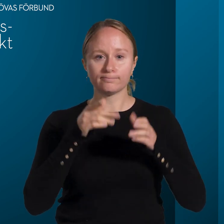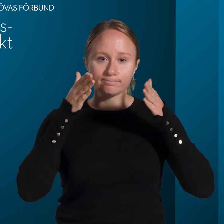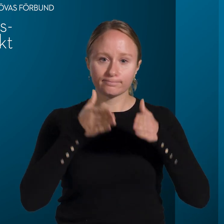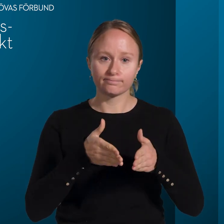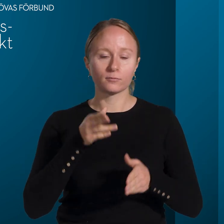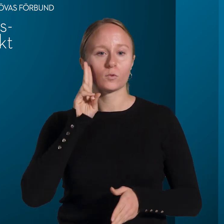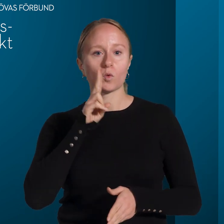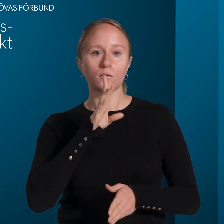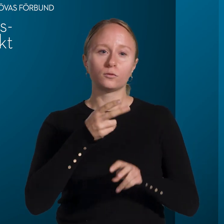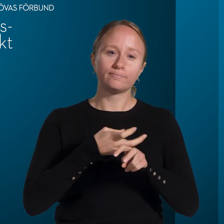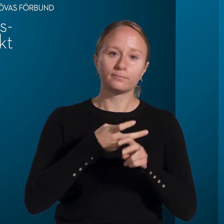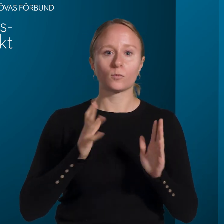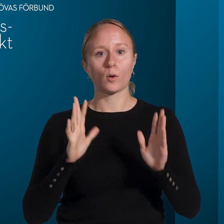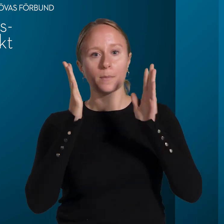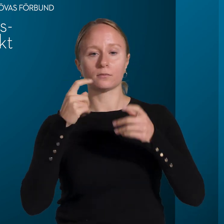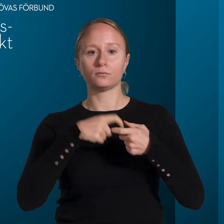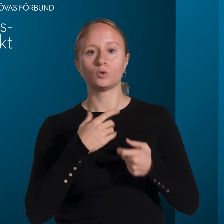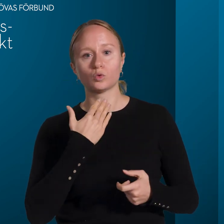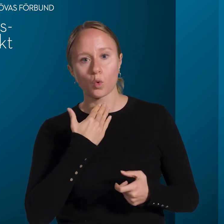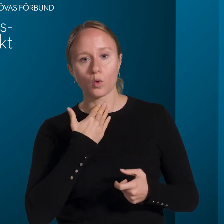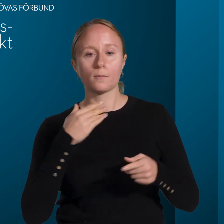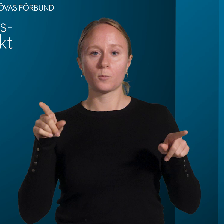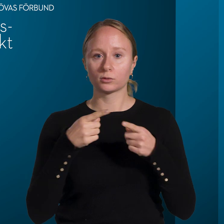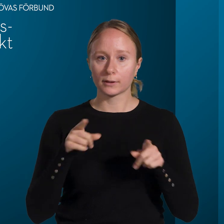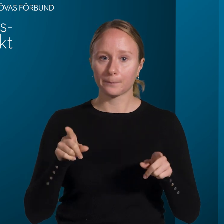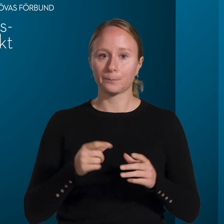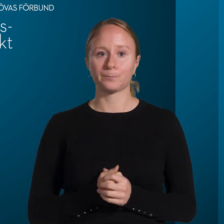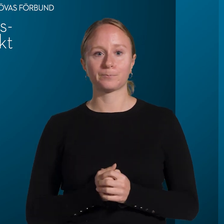som koncentrerade sig på dövas upplevelse av ljud och musik.